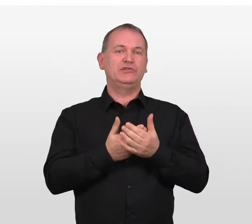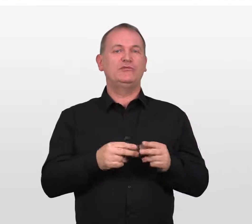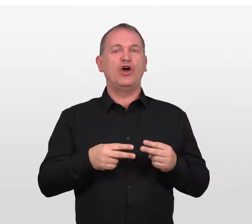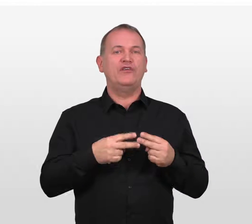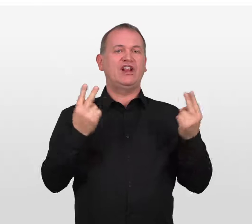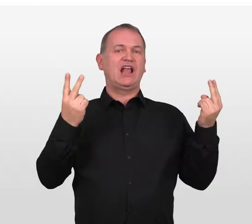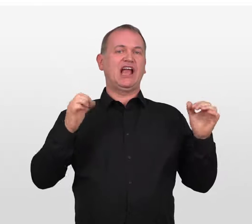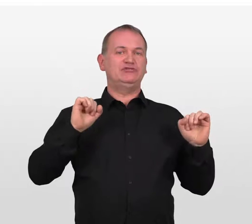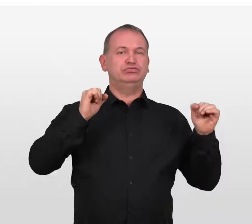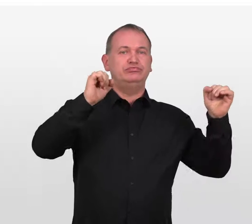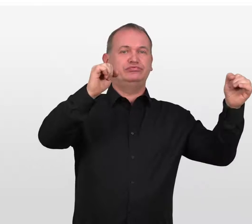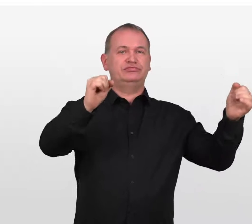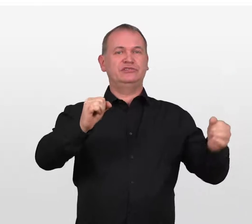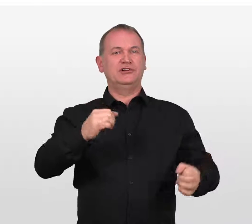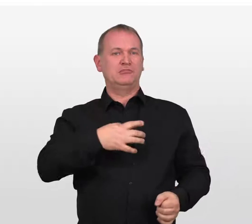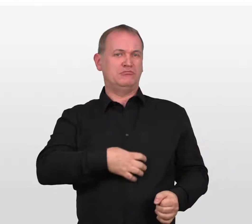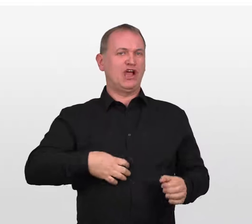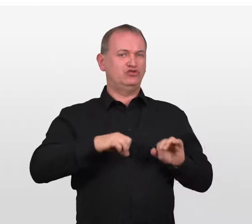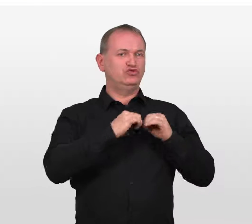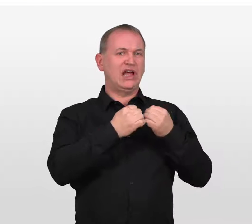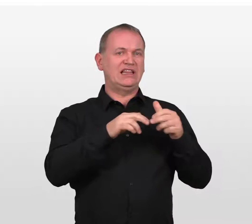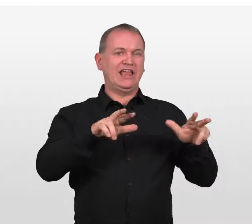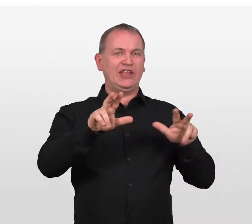über die Öffentlichkeitskampagne der Bayerischen Staatsregierung